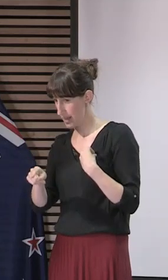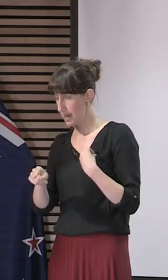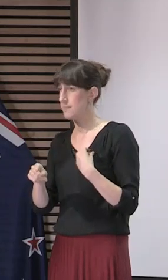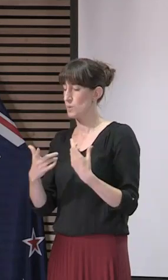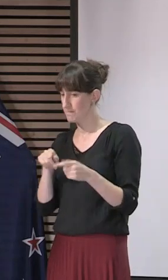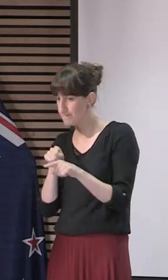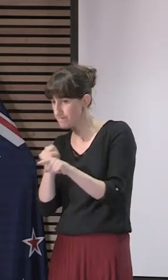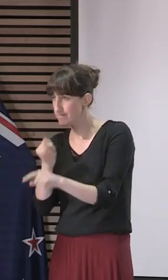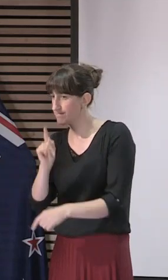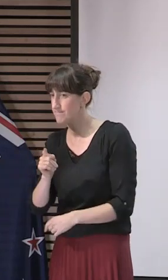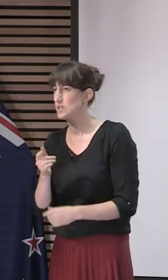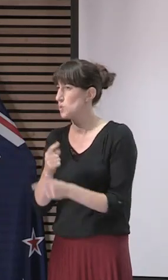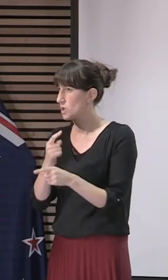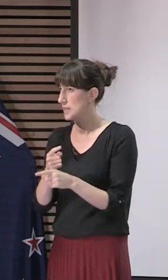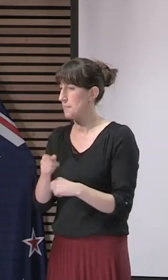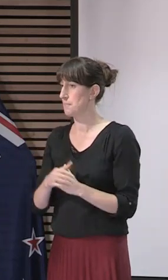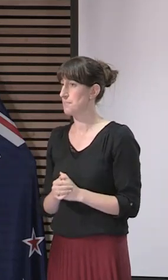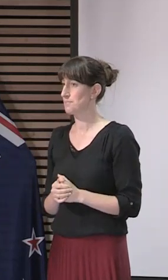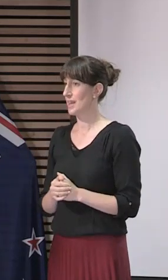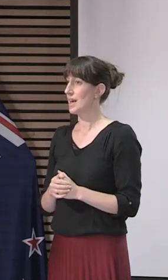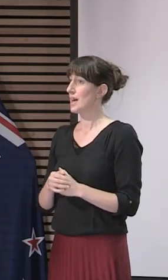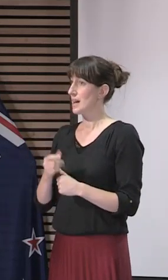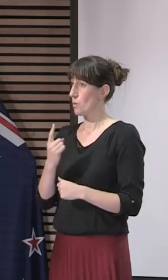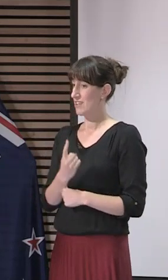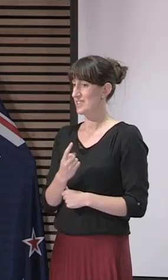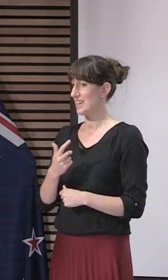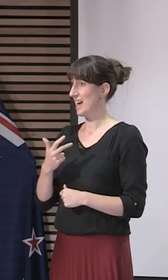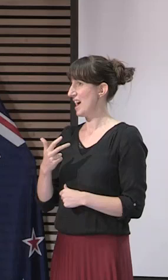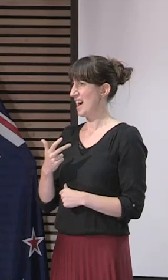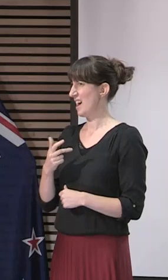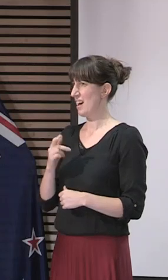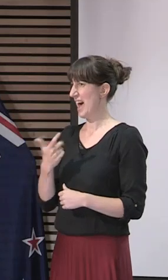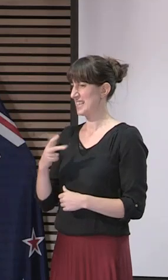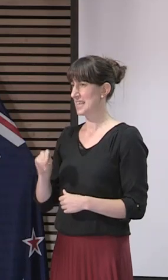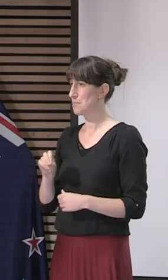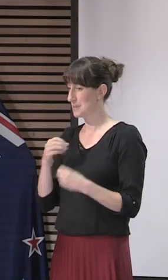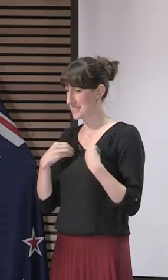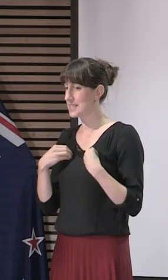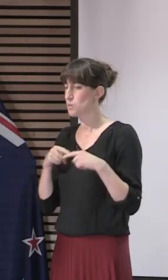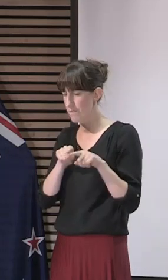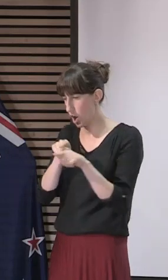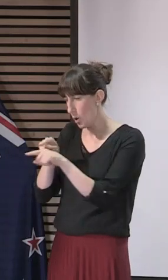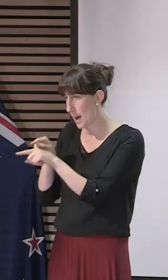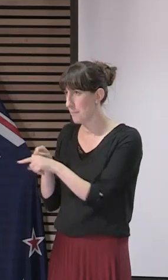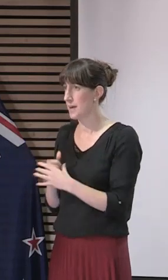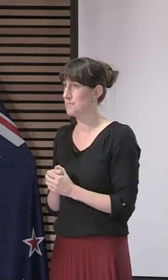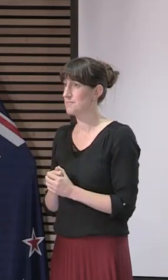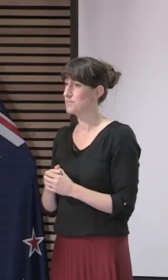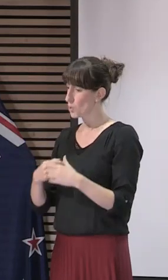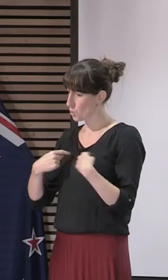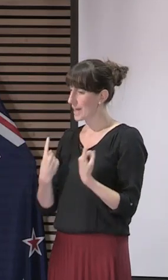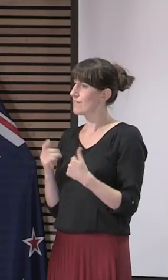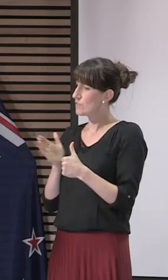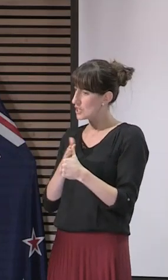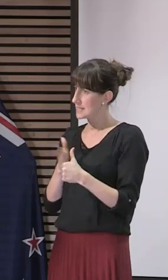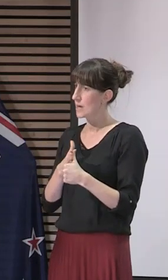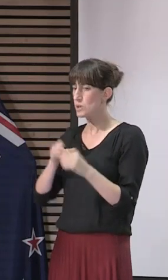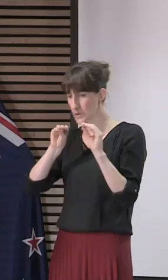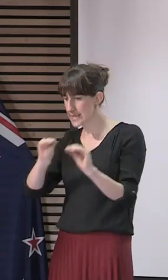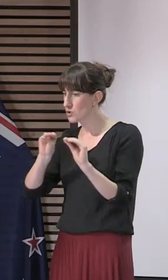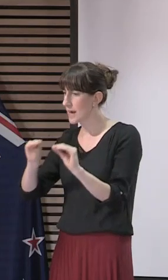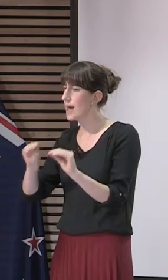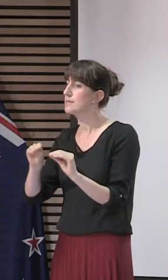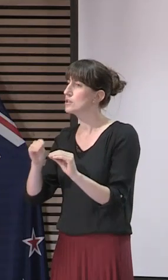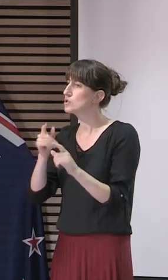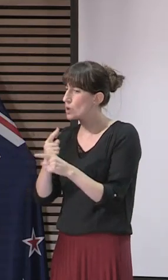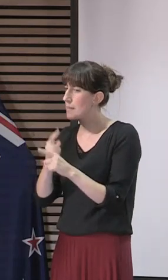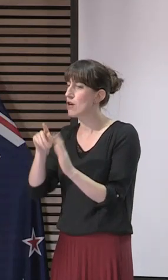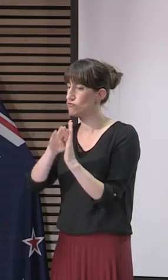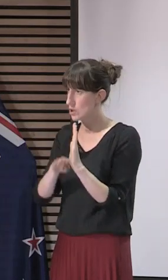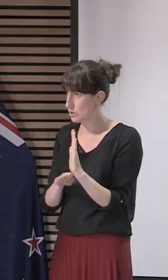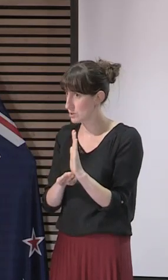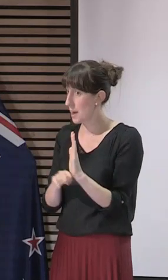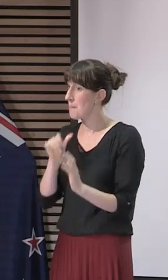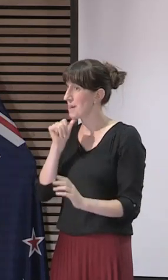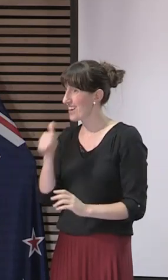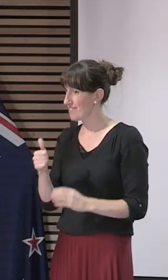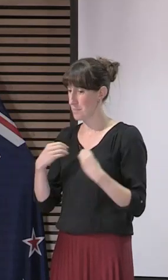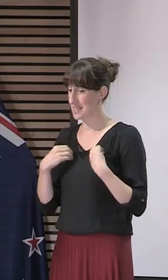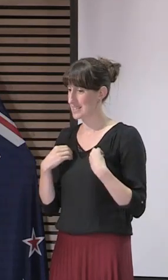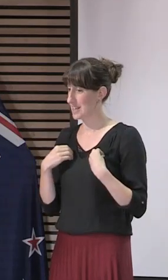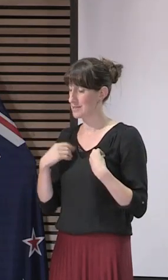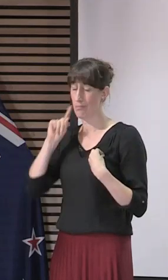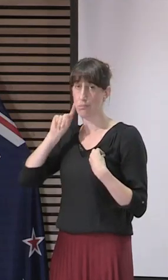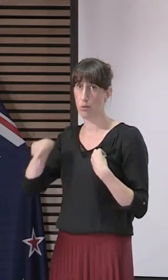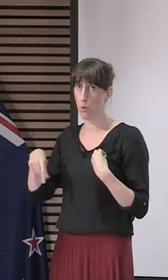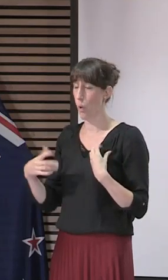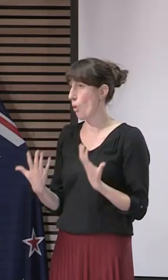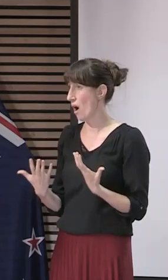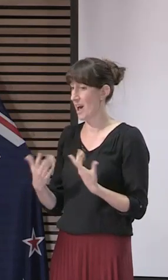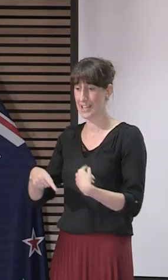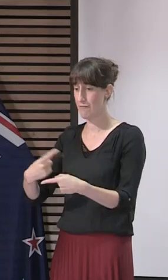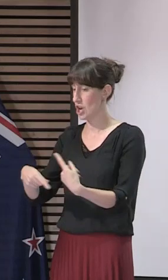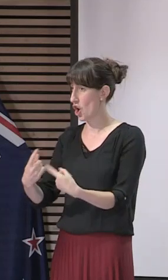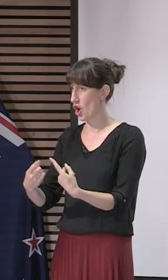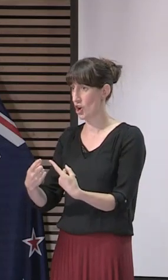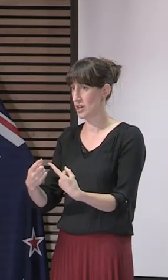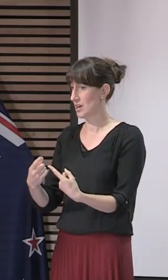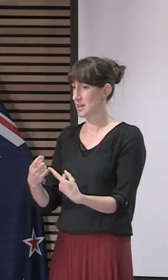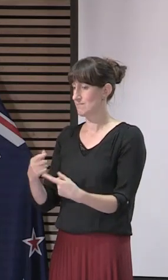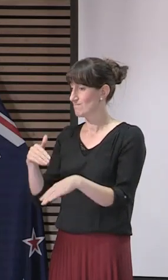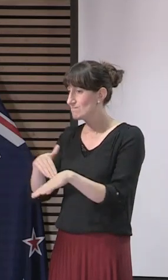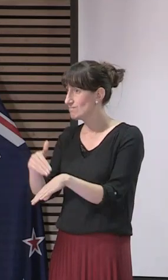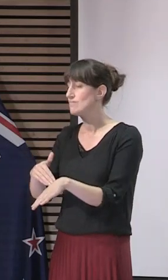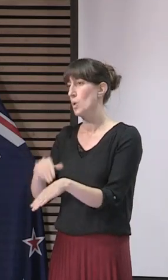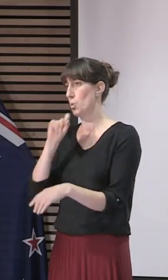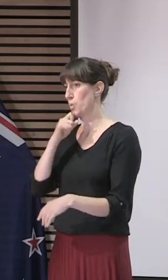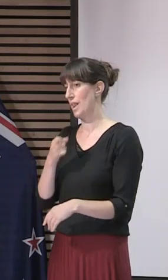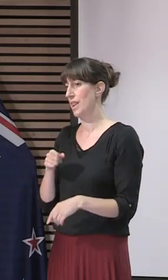tari mo te nuinga o enei amuamu.